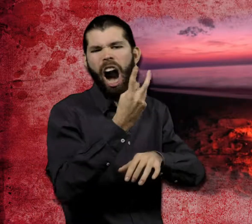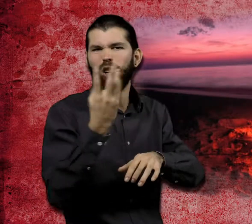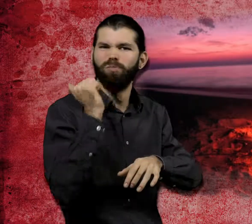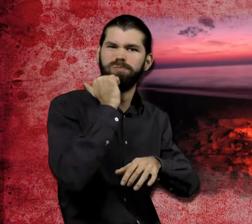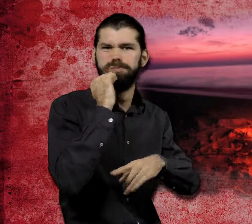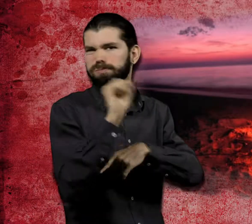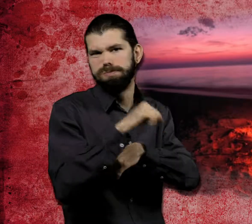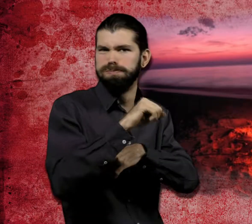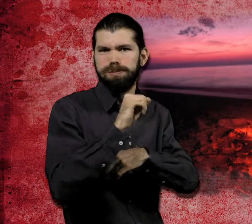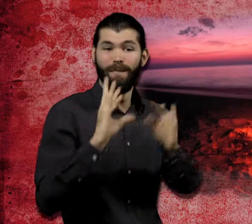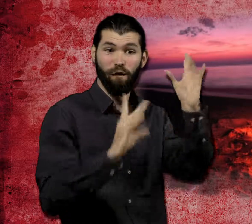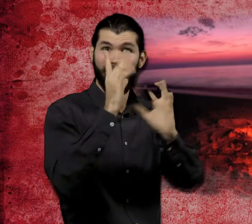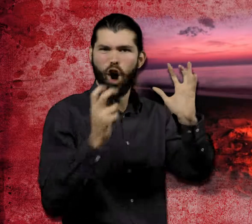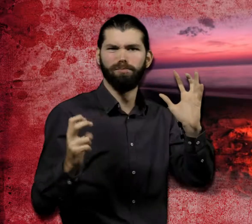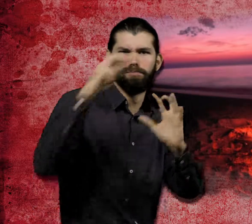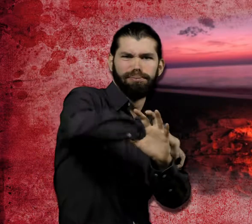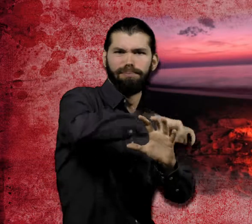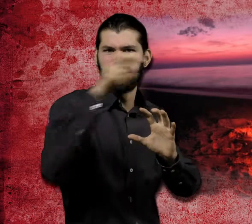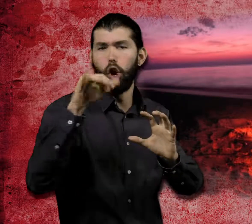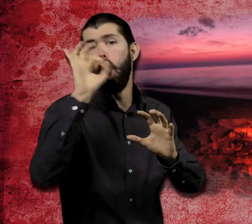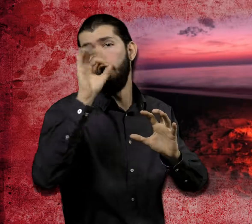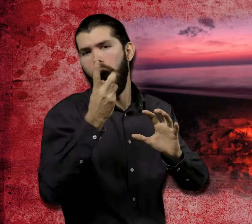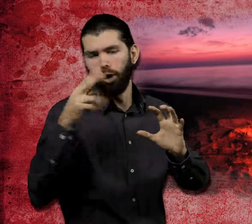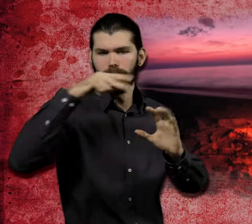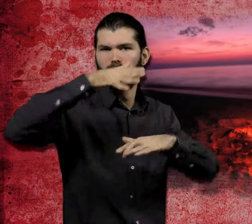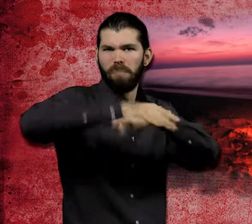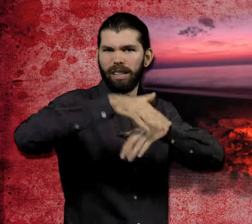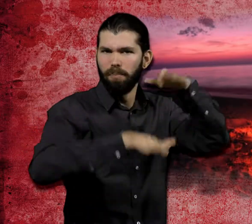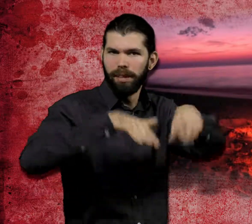i els més atrevits salten per damunt o trepitgen les brases.